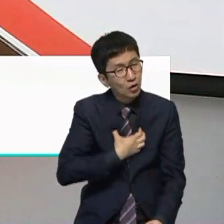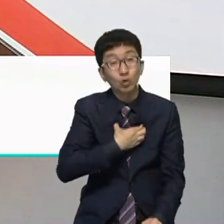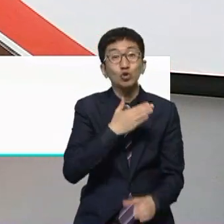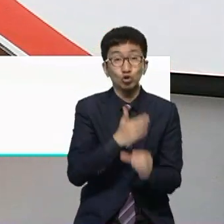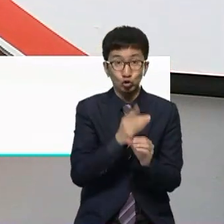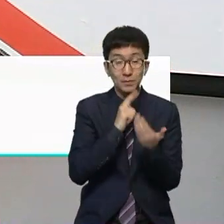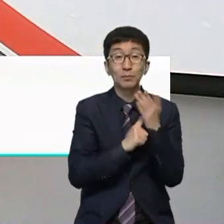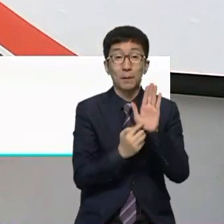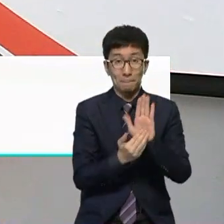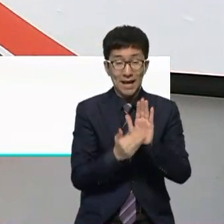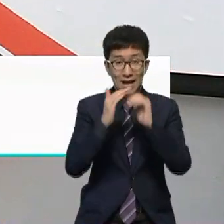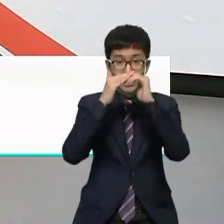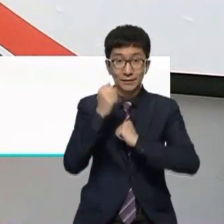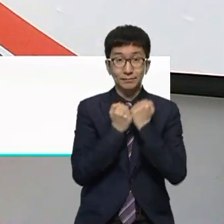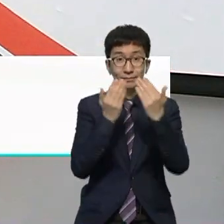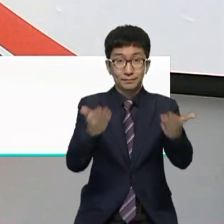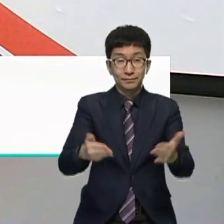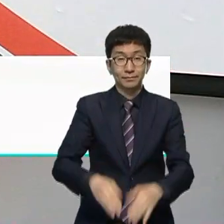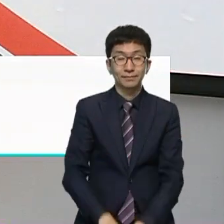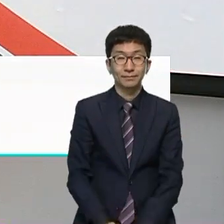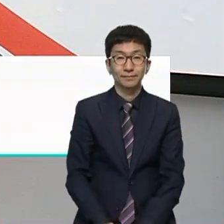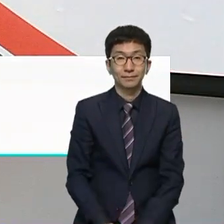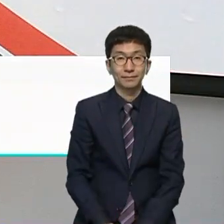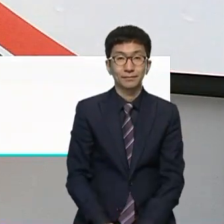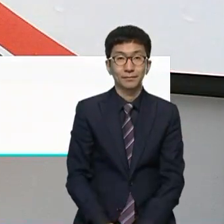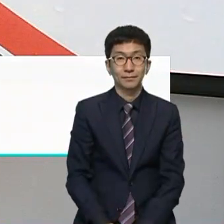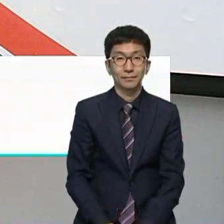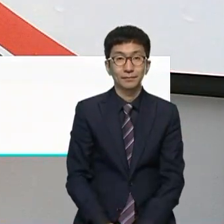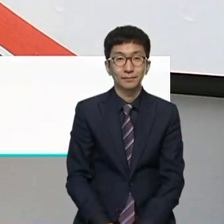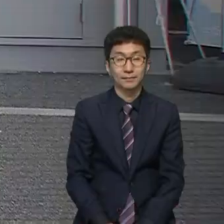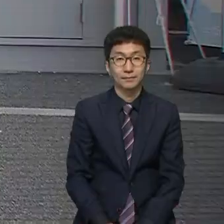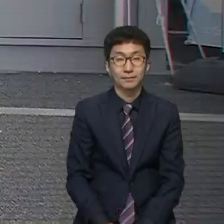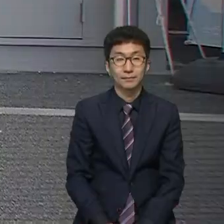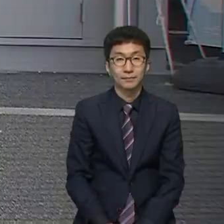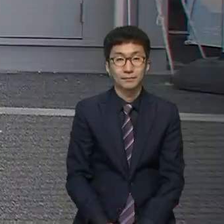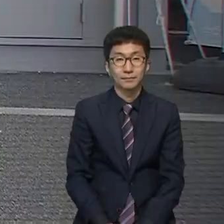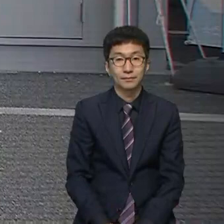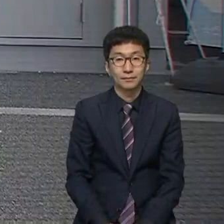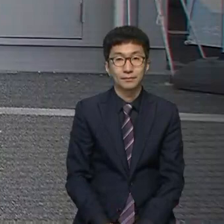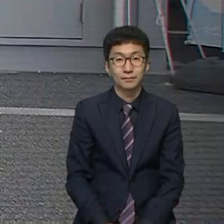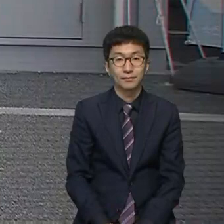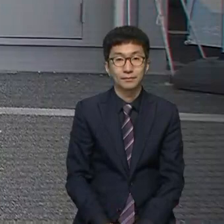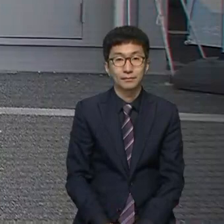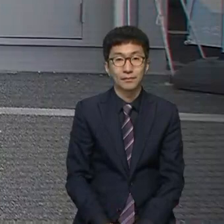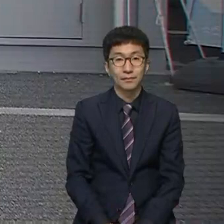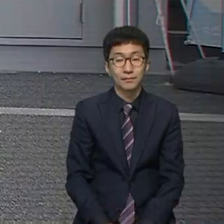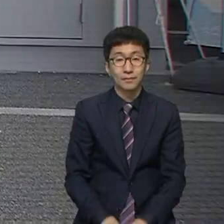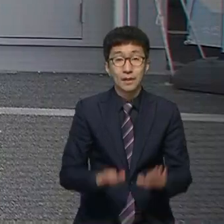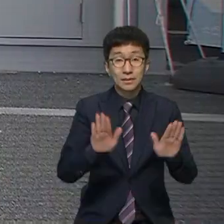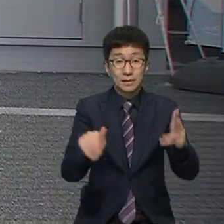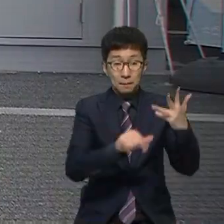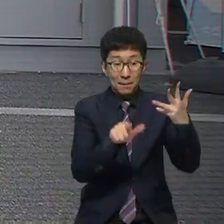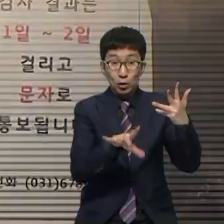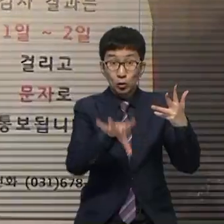김덕현 기자의 보도입니다. (기자) 이달 초 코로나에 걸렸던 30대 A 씨.